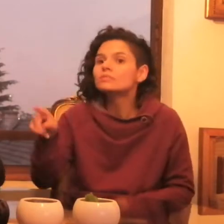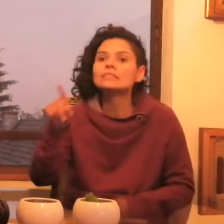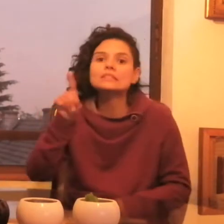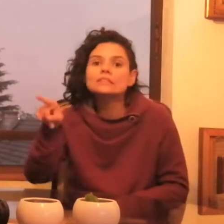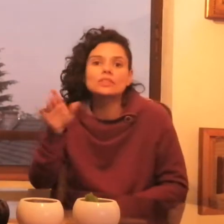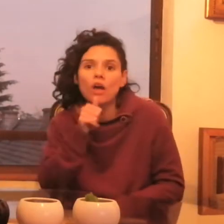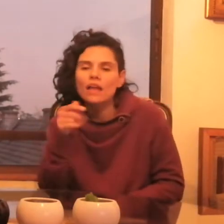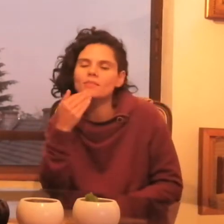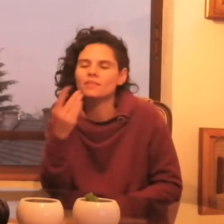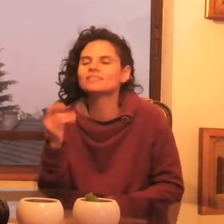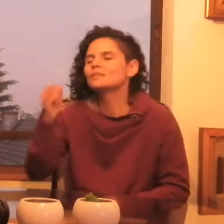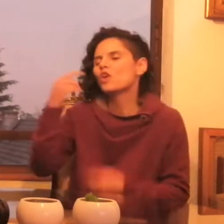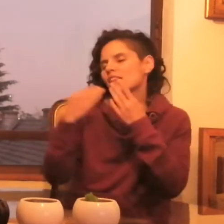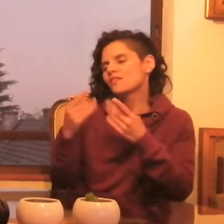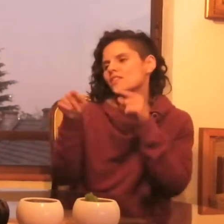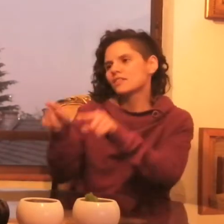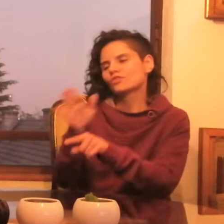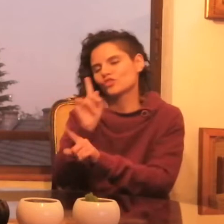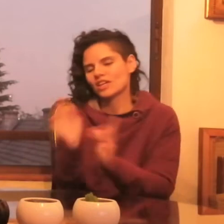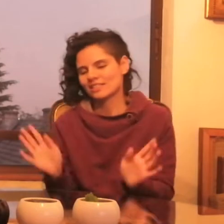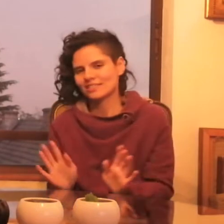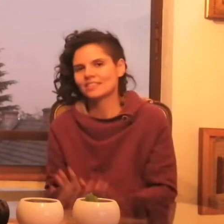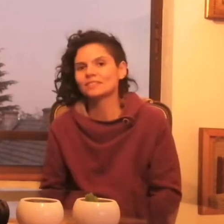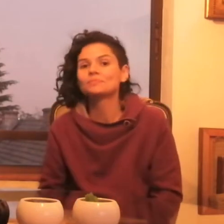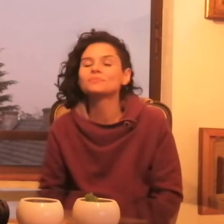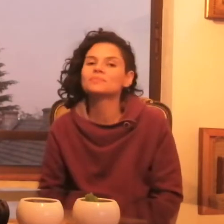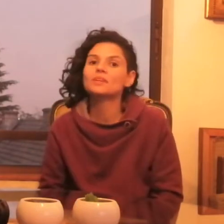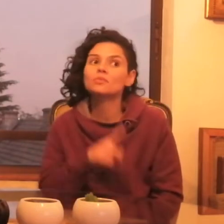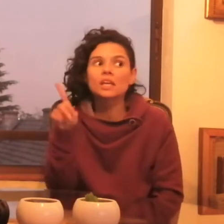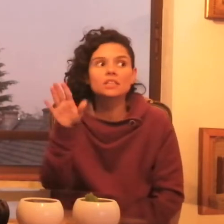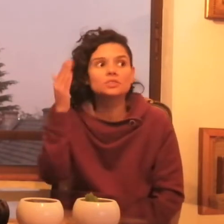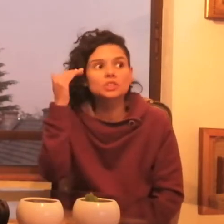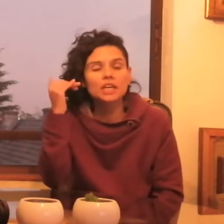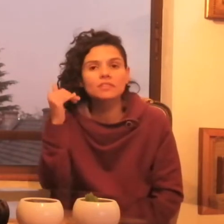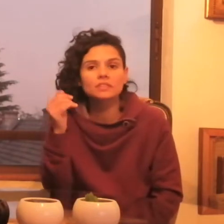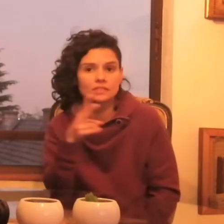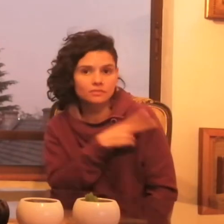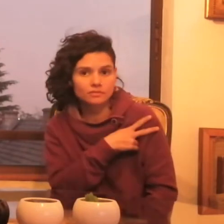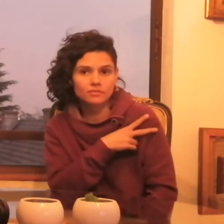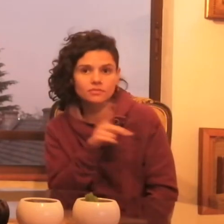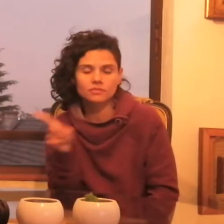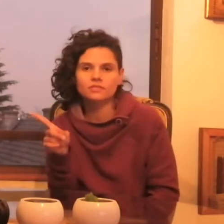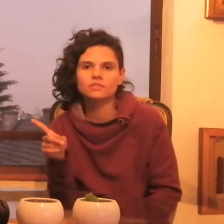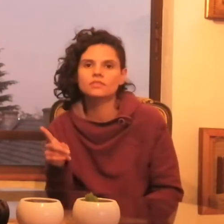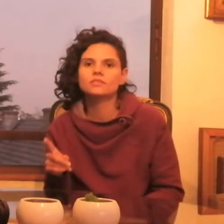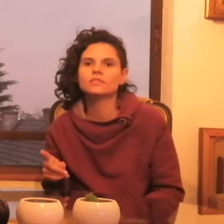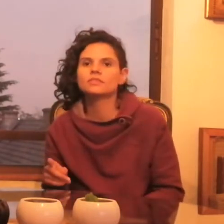pero esta entrevista no se trata de mi, para los que no cachaban, la Bernie es Todos Juntos Radio en su totalidad el día